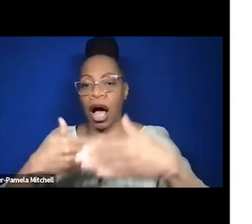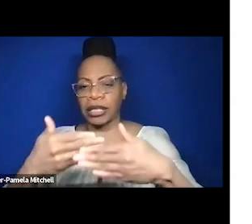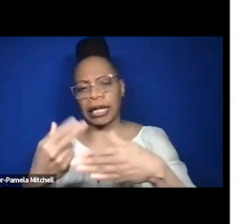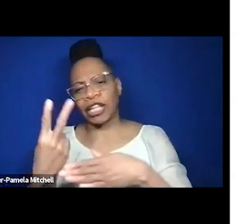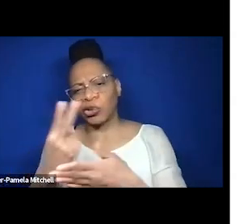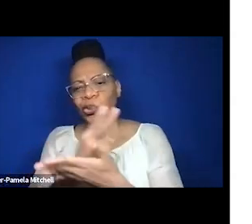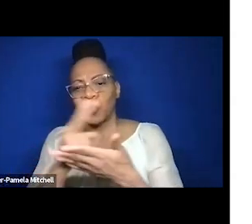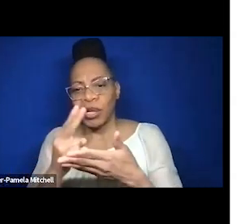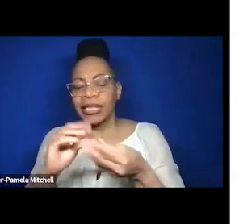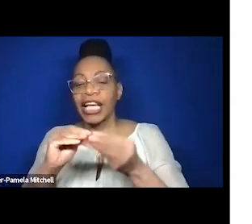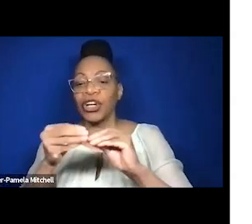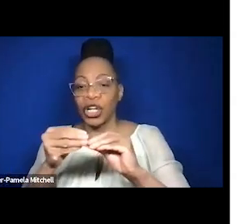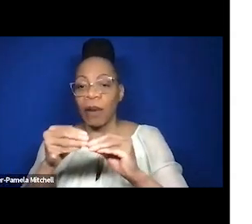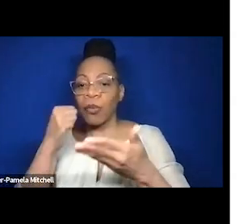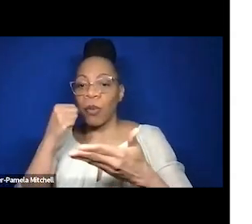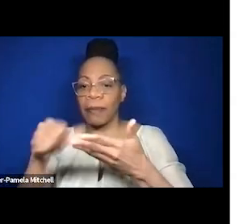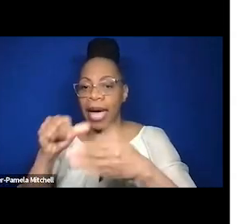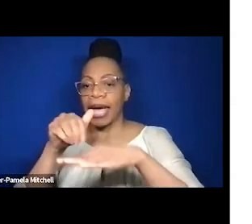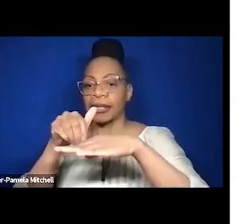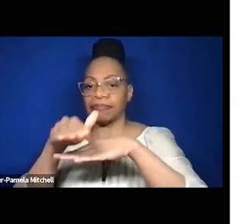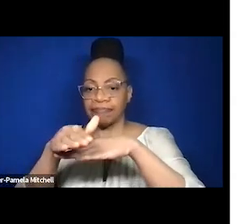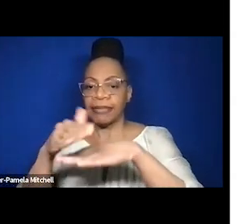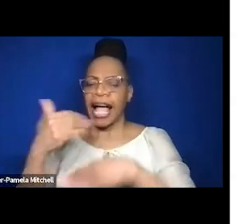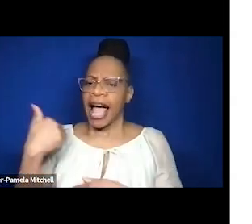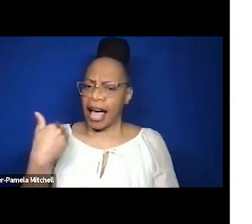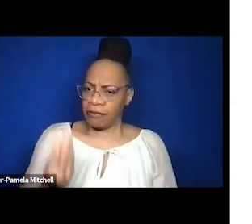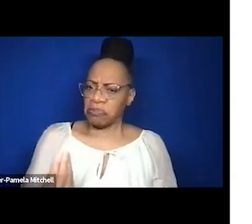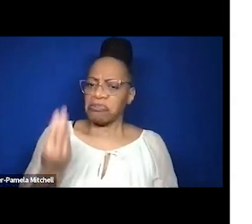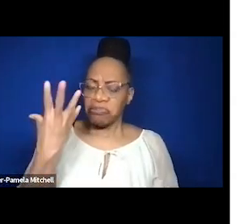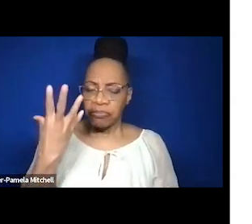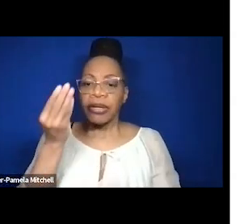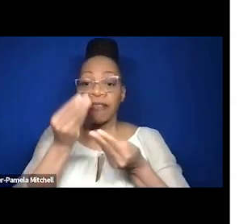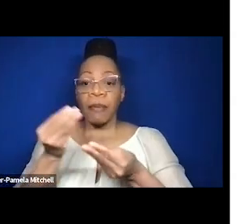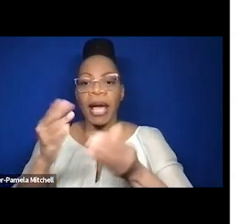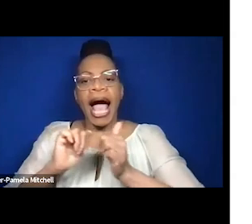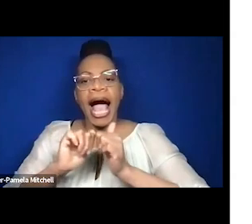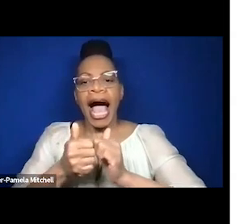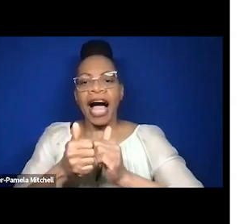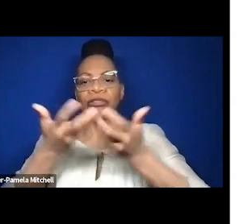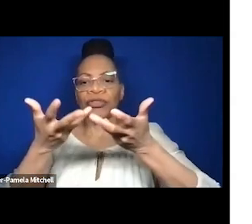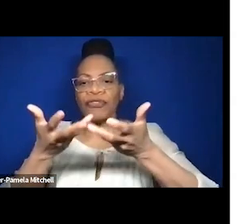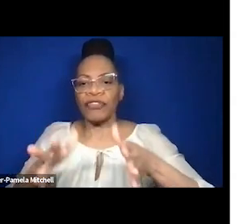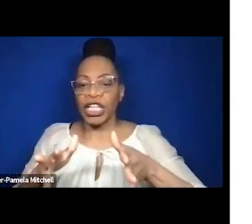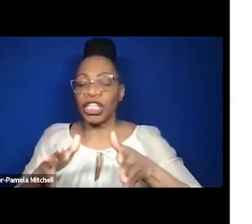Se les enviará su número por correo. Tenemos mucha información sobre cómo completar el formulario de registro para los proveedores de SOAR.